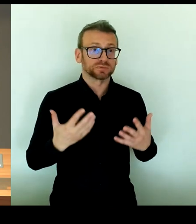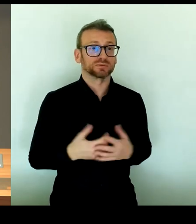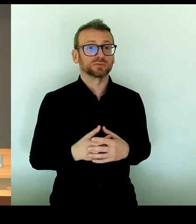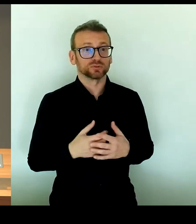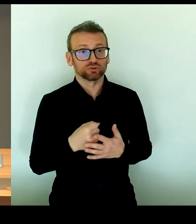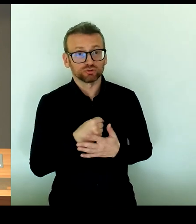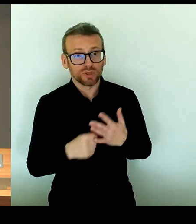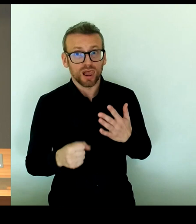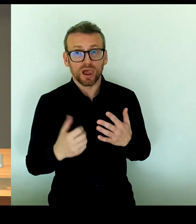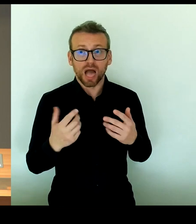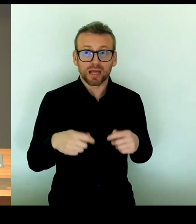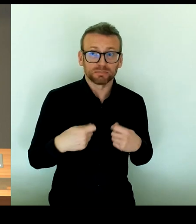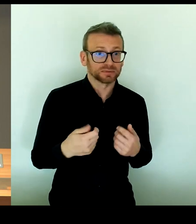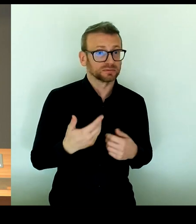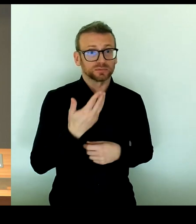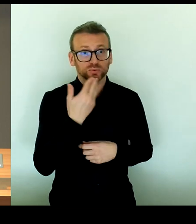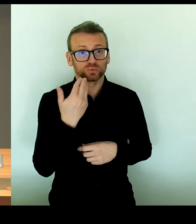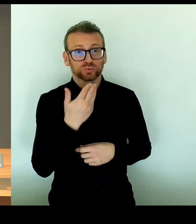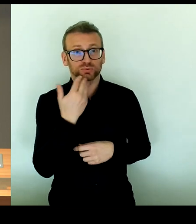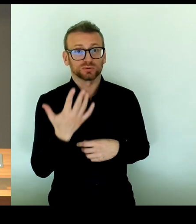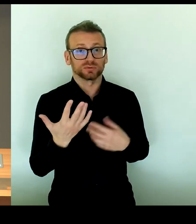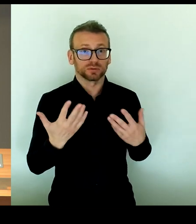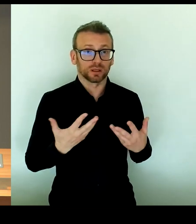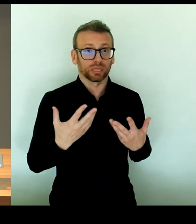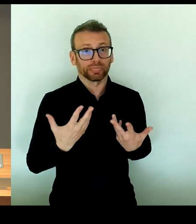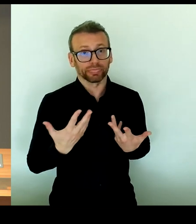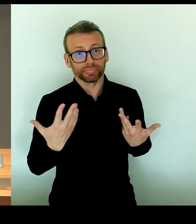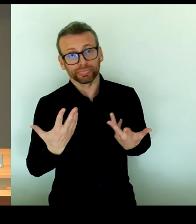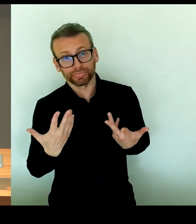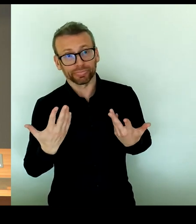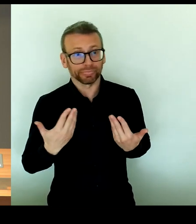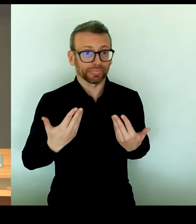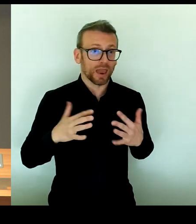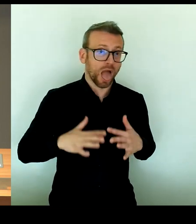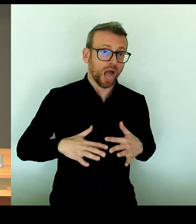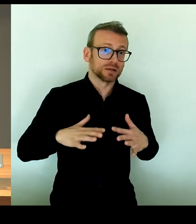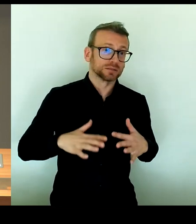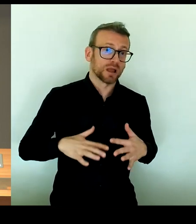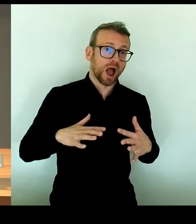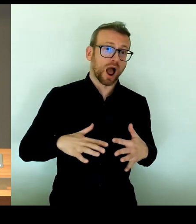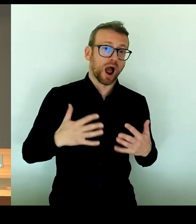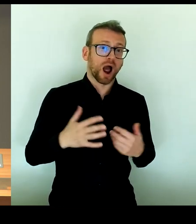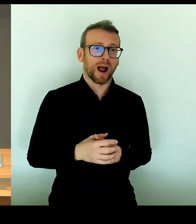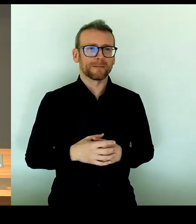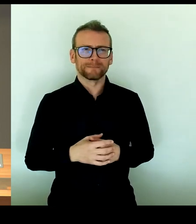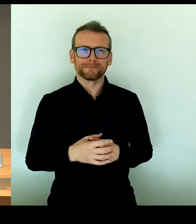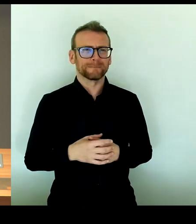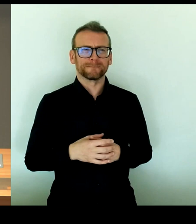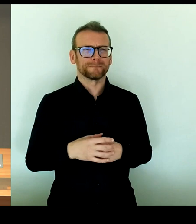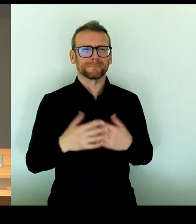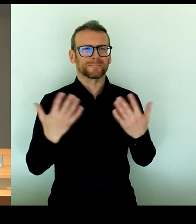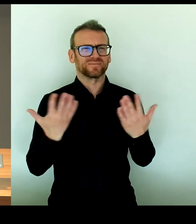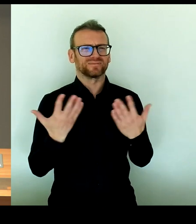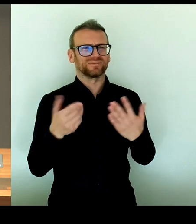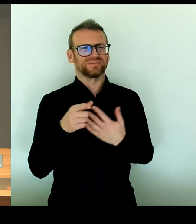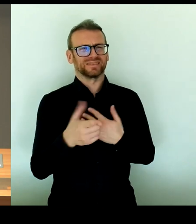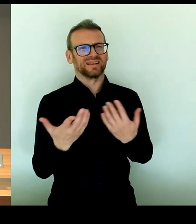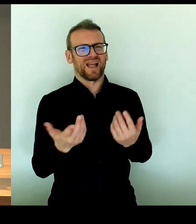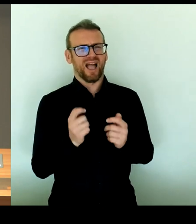leingarten Flächen Sicherungs Gesetz Berlin Kleingarten, Kultur und Erholungsraum erhalten. Hier eröffnet die erste Lesung des Gesetzesantrags und der